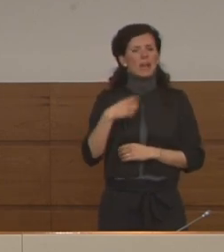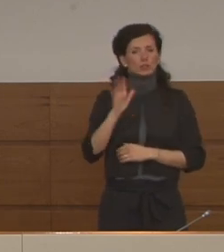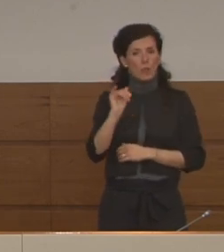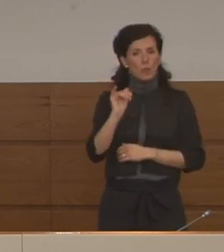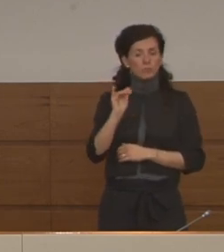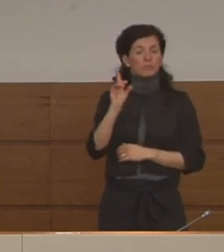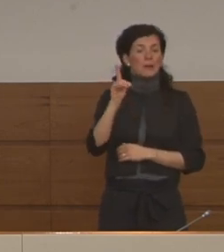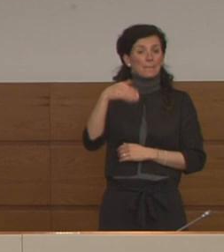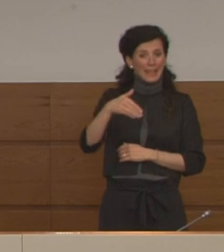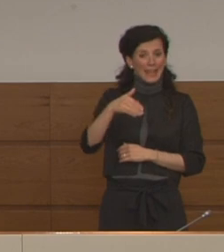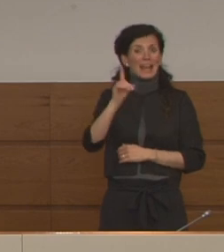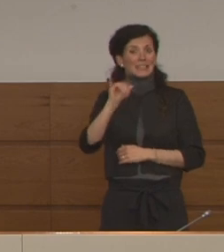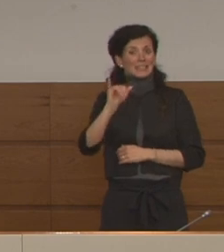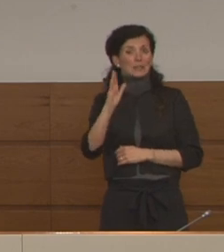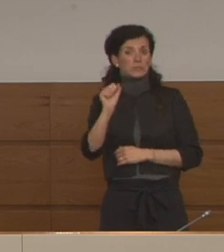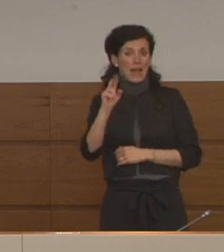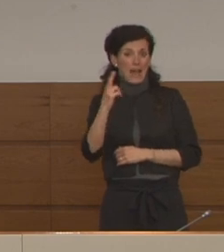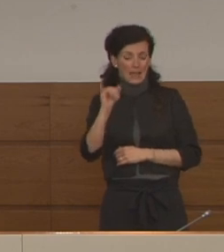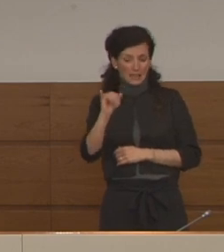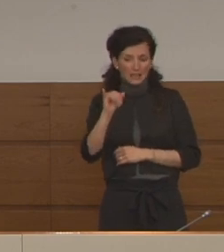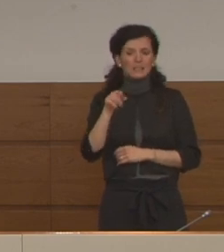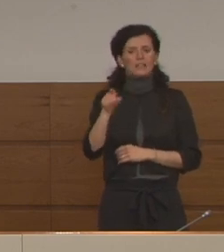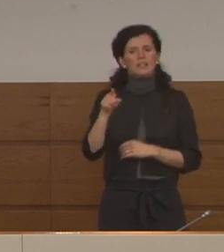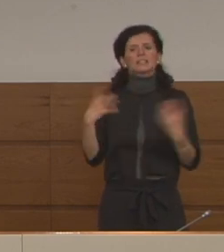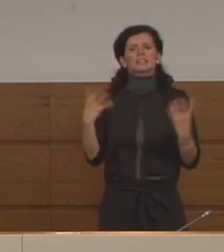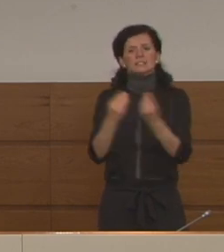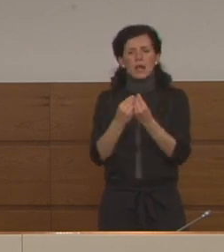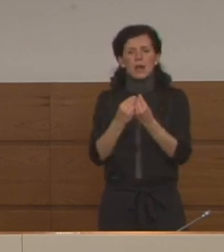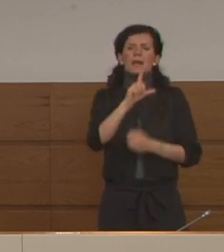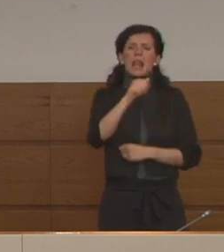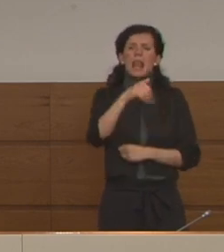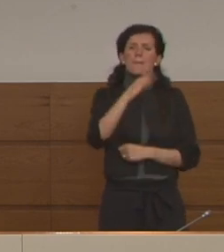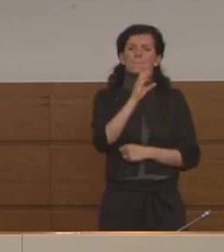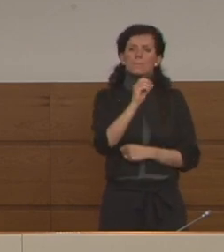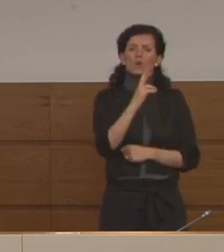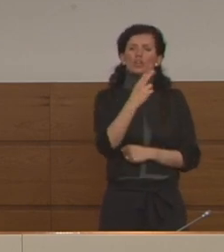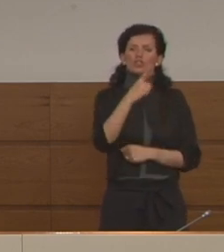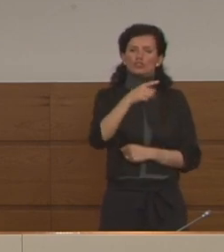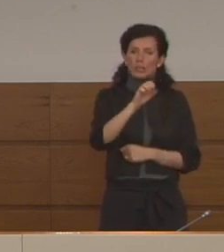insieme con il Ministro Lamorgese e gli altri Ministeri che si stanno occupando